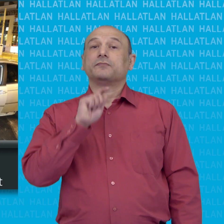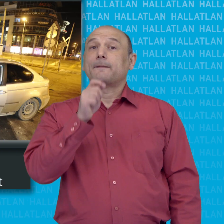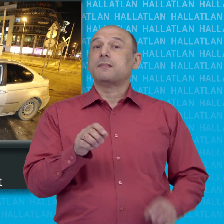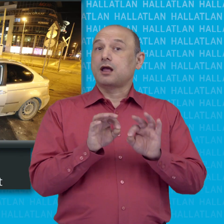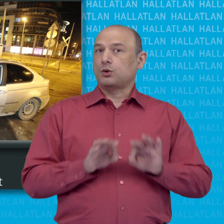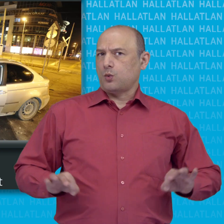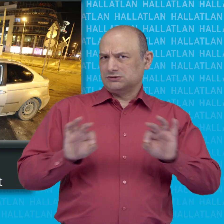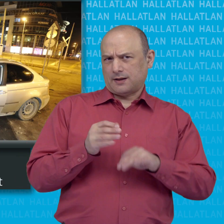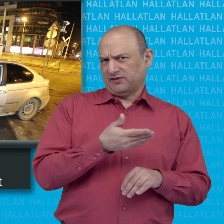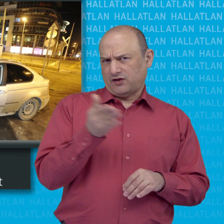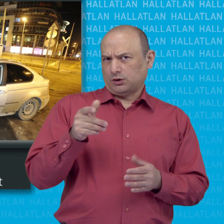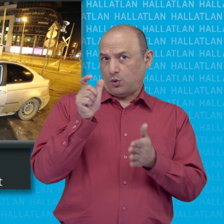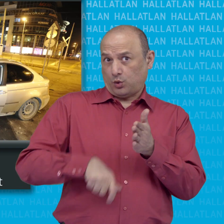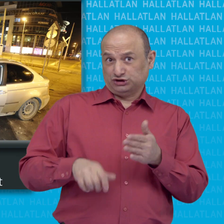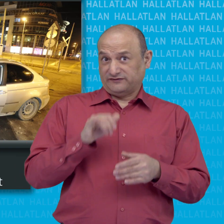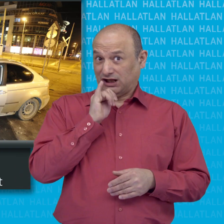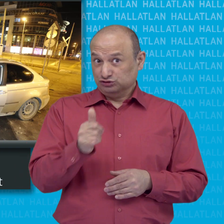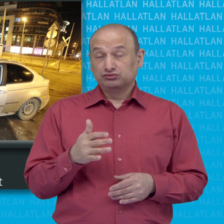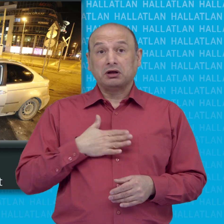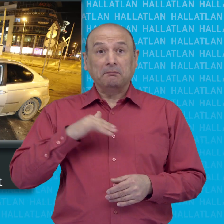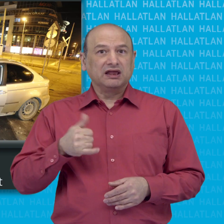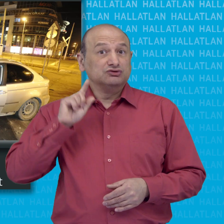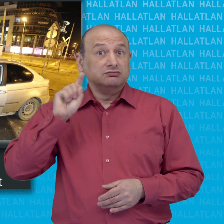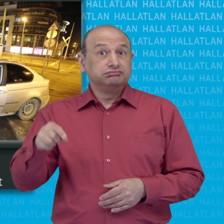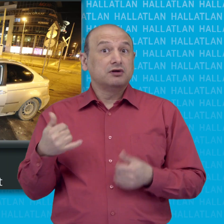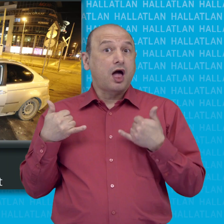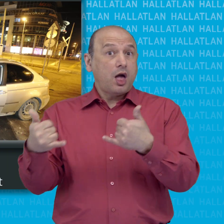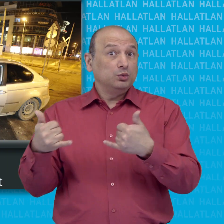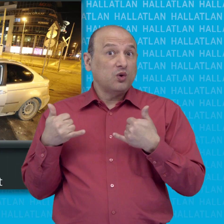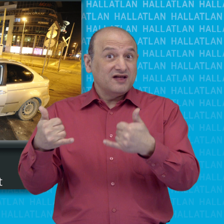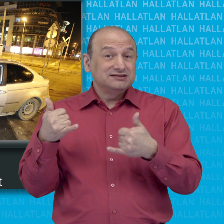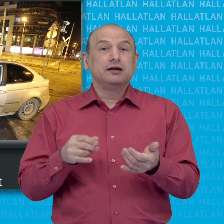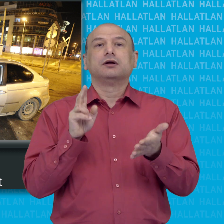Abban az esetben, hogyha úgy vezet valaki Magyarországon, hogy nincs jogosítványa,